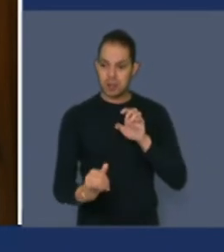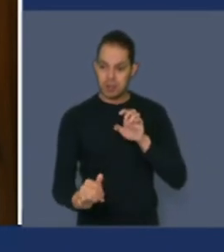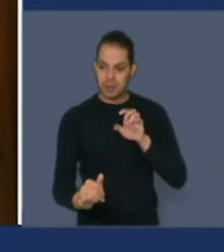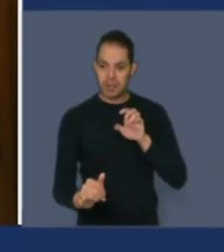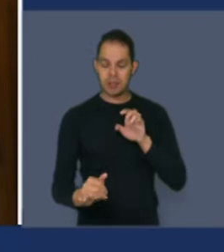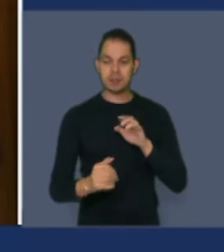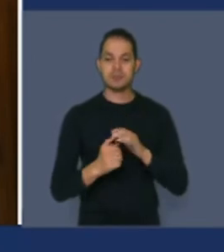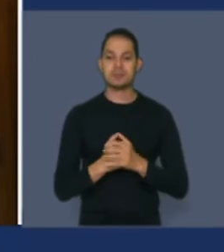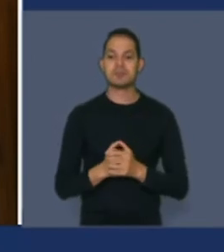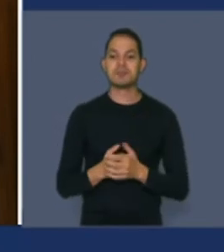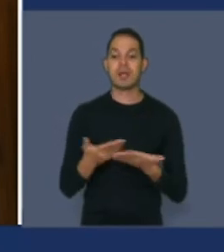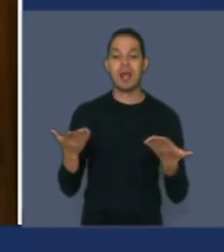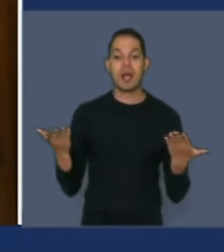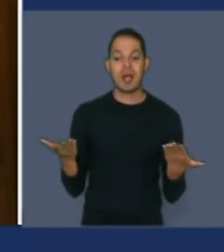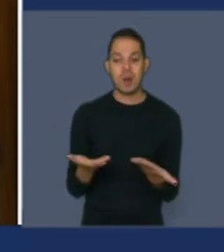AGORA PRIVATIZAR MAIS UMA EMPRESA LUCRATIVA QUE É OS